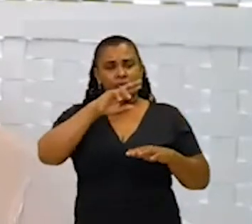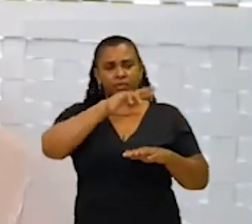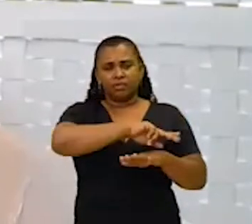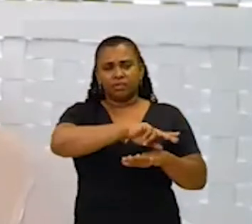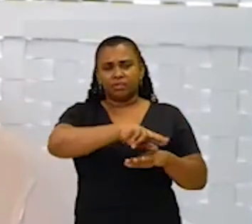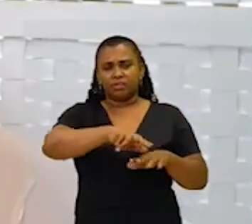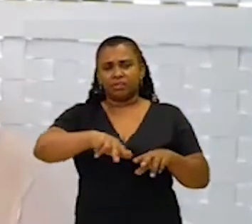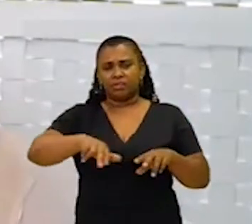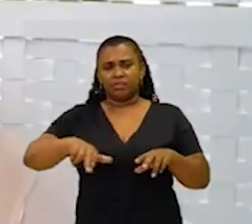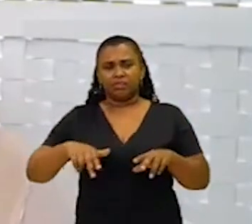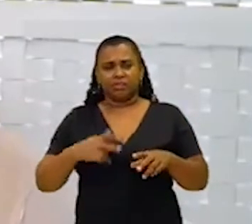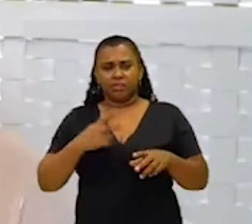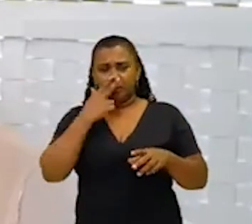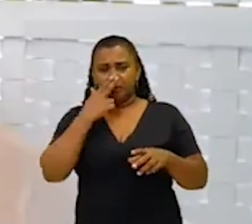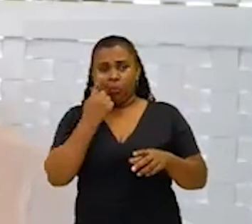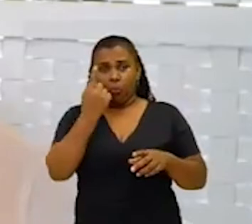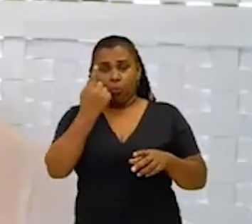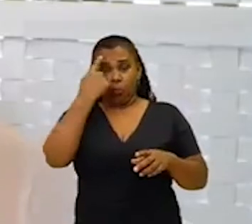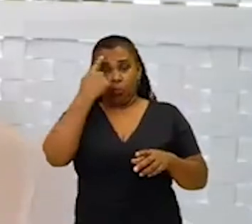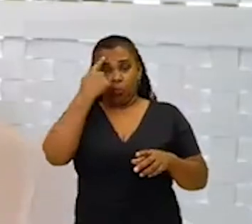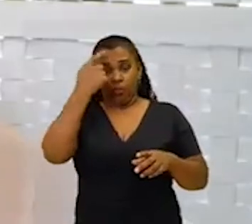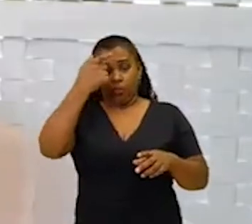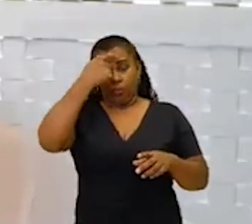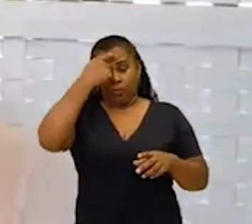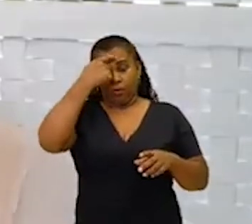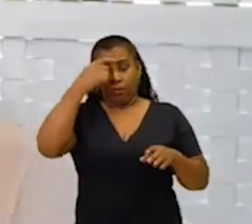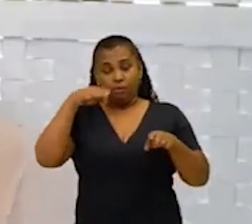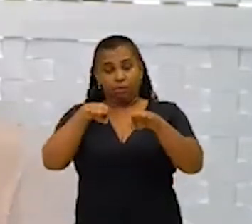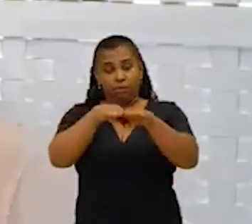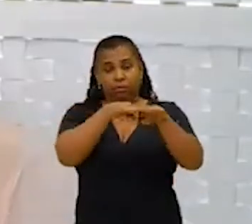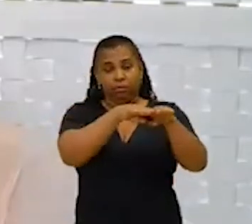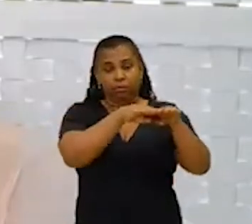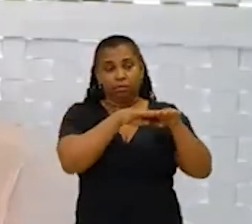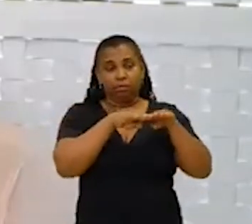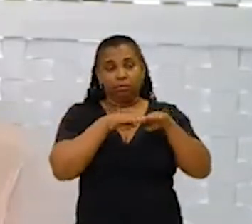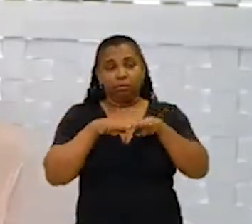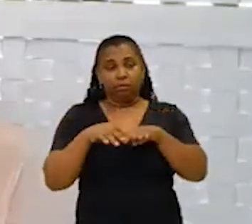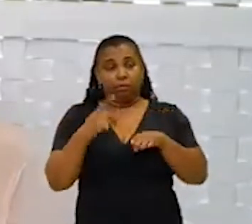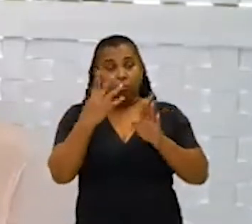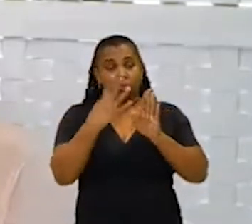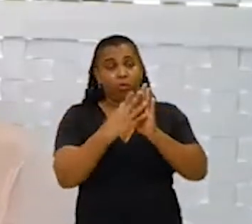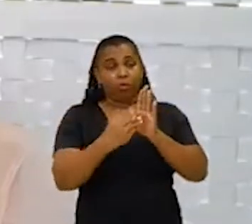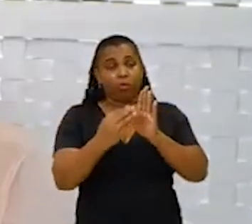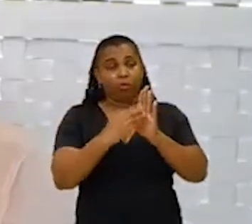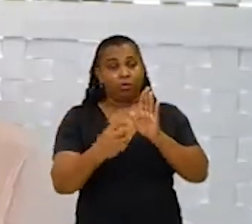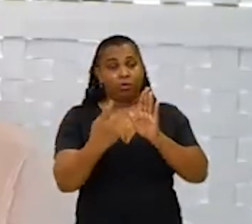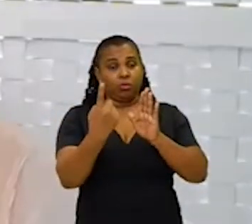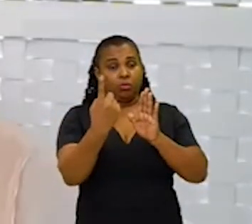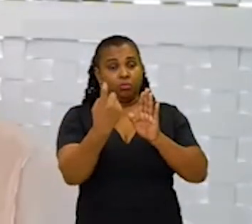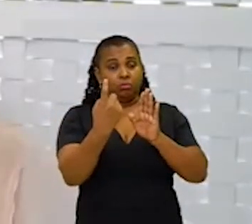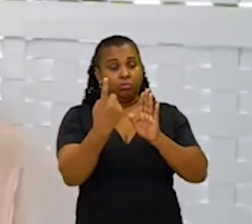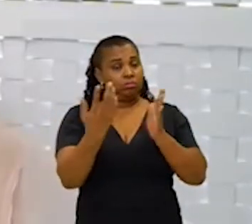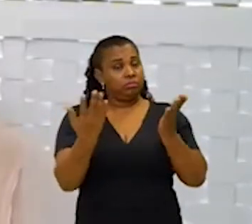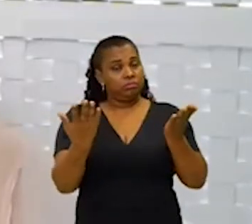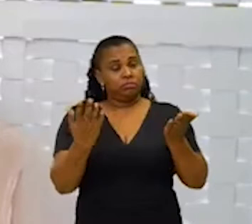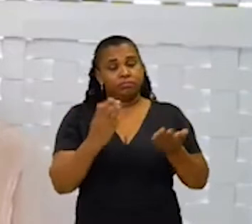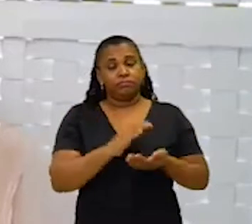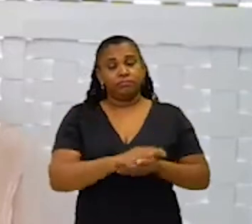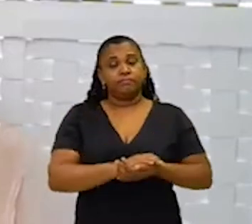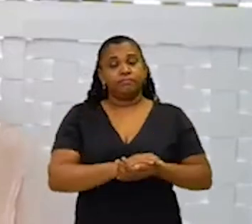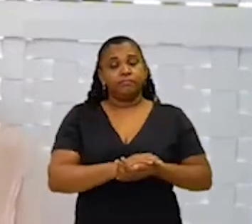única forma de pensar sexualidade preso a uma modelo monolítico de a transexualidade como